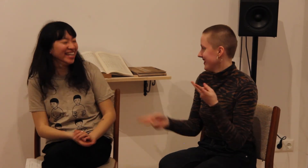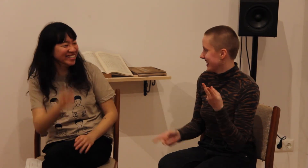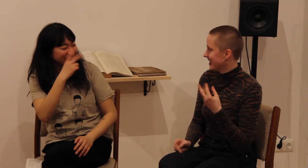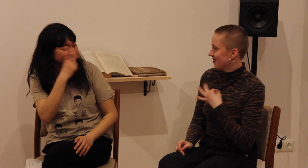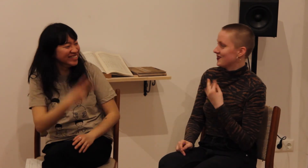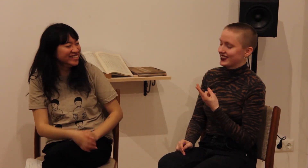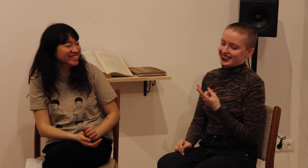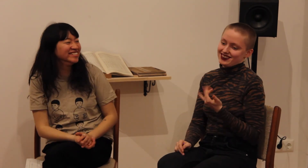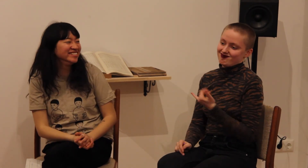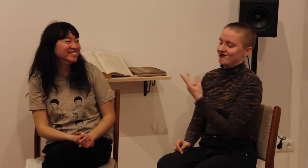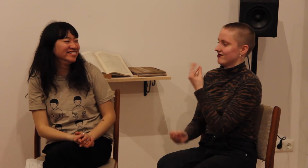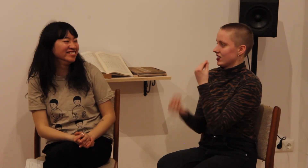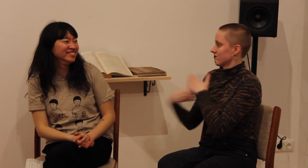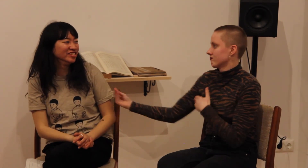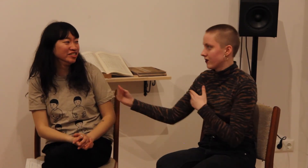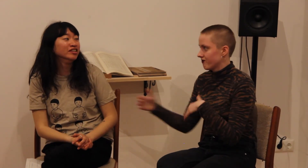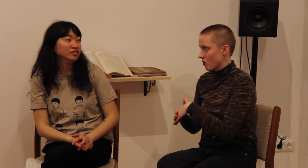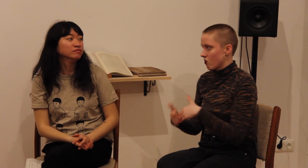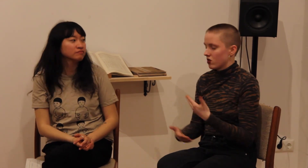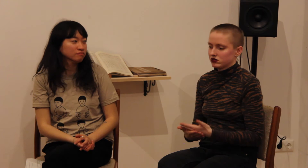Es hat mich irgendwie auch gerettet.